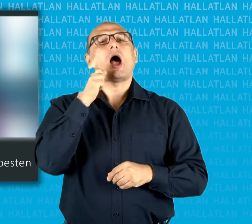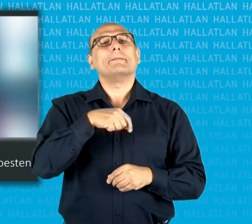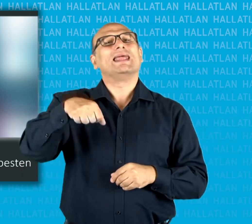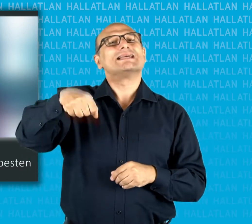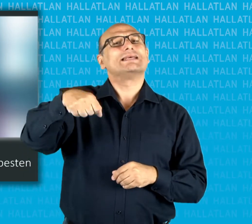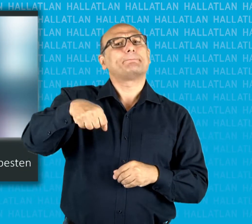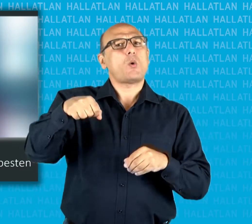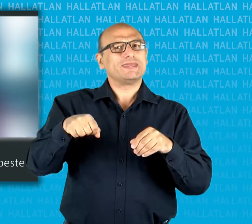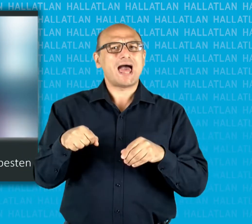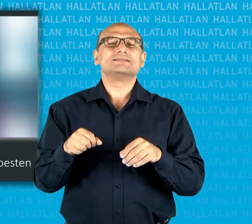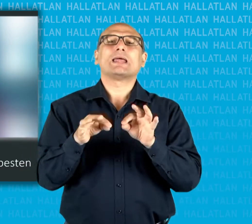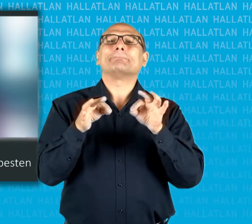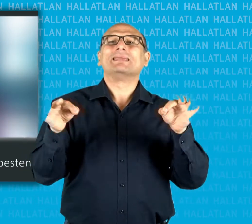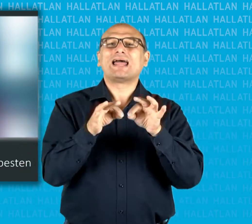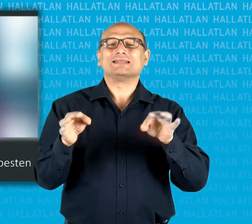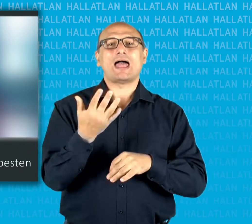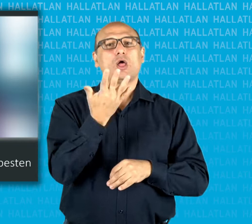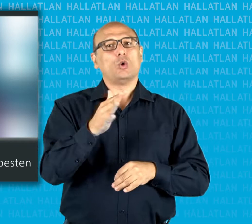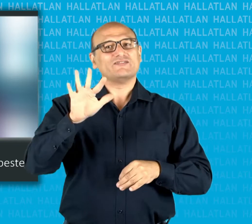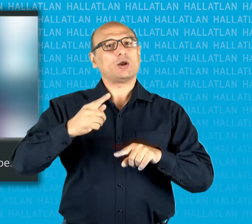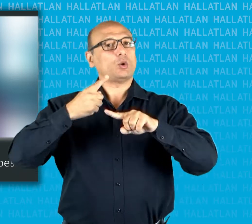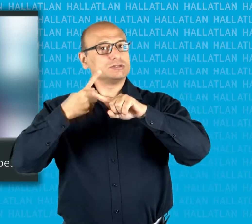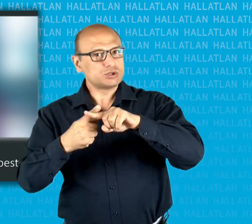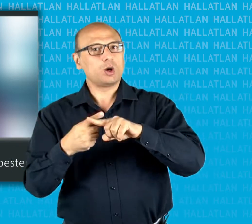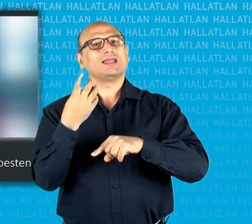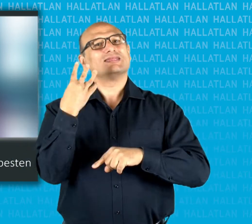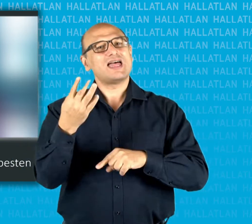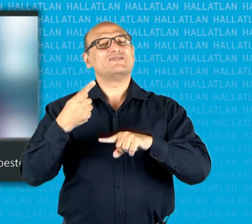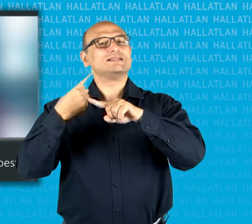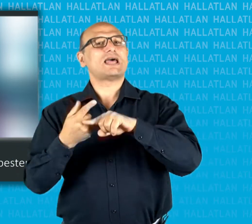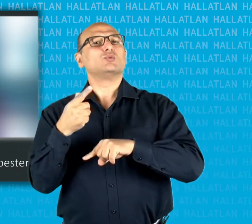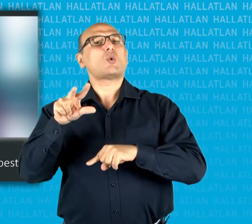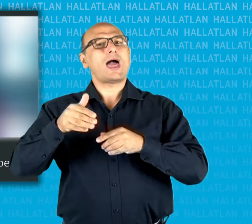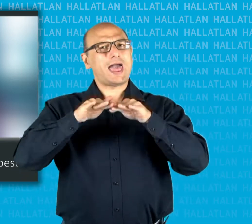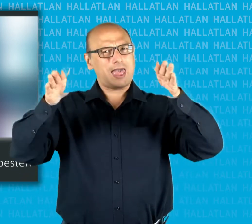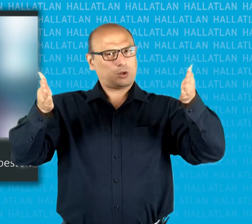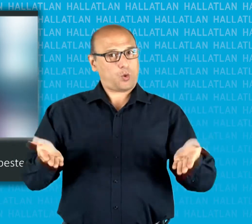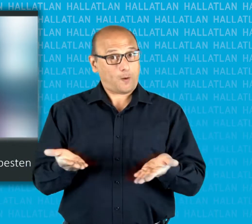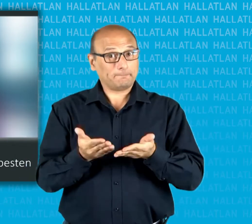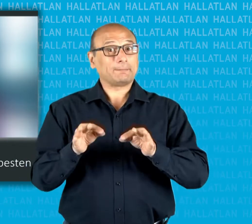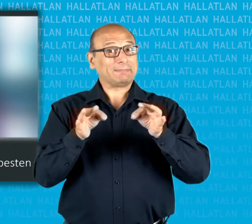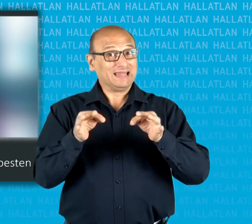a kézipoggyász méretű (55x40x23 cm) méretű bőröndöket